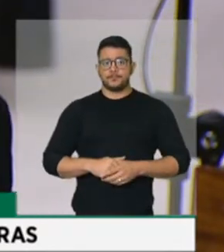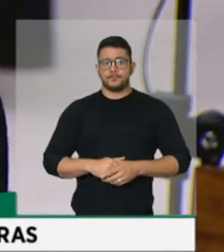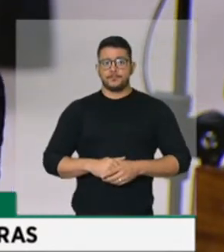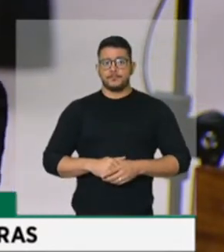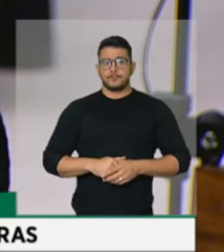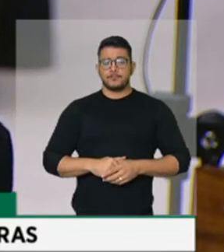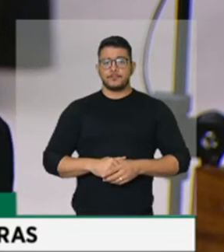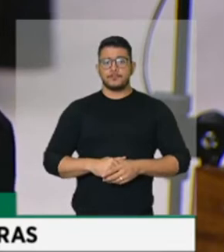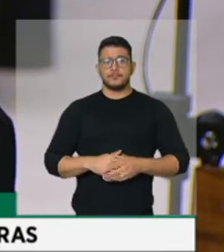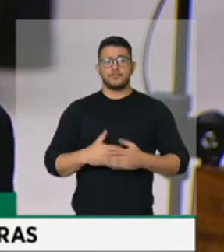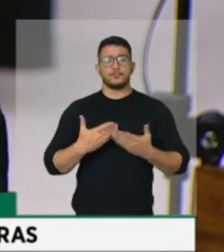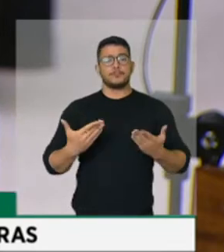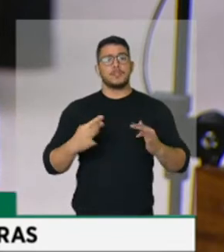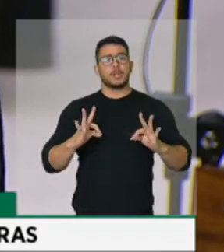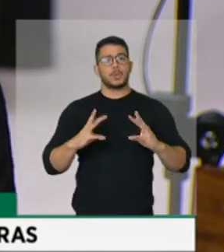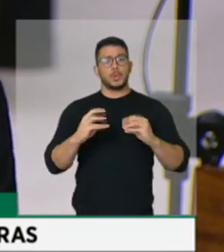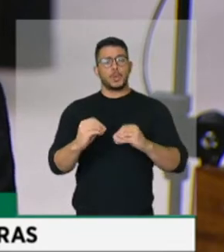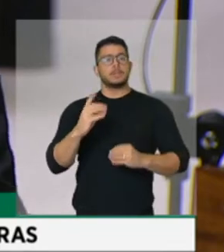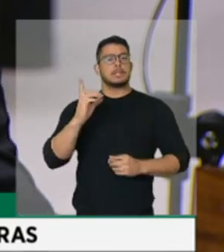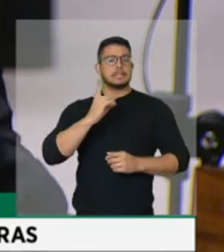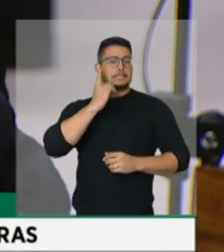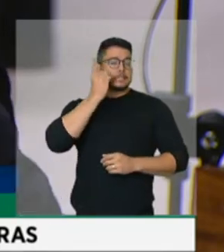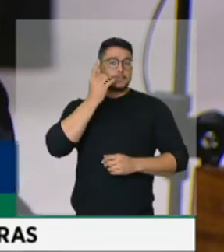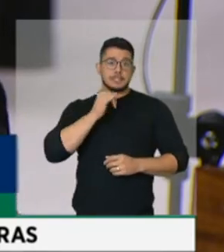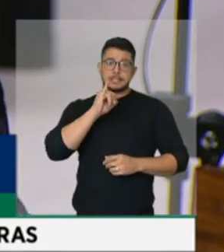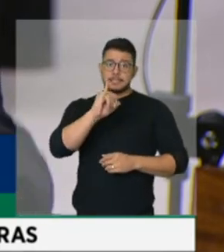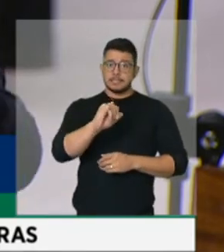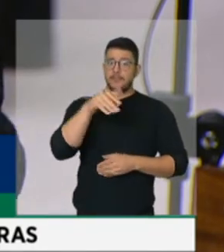E DO FUNCIONALISMO PÚBLICO E NOS POSICIONAMOS AQUI... EM